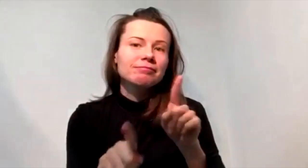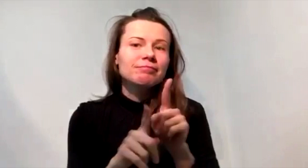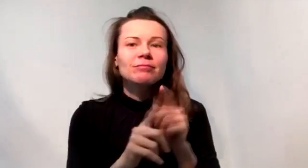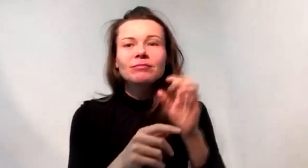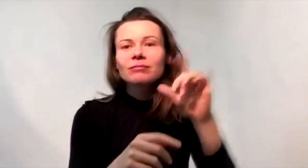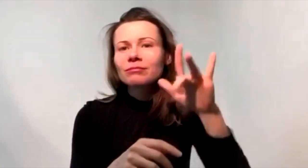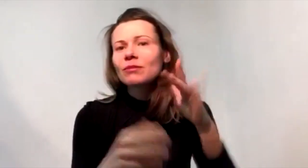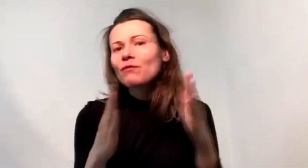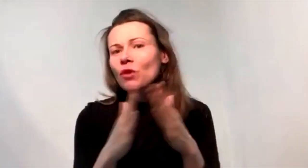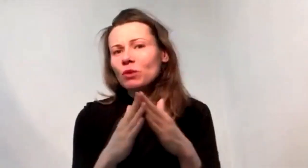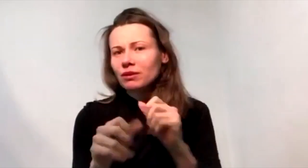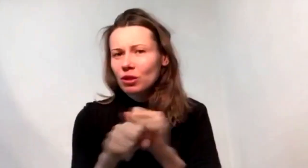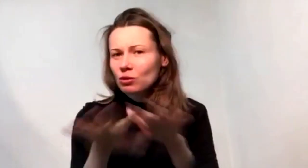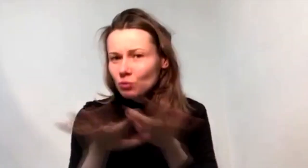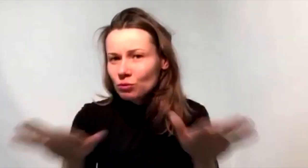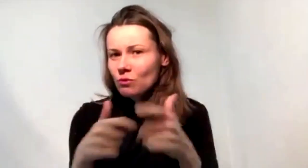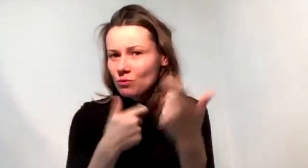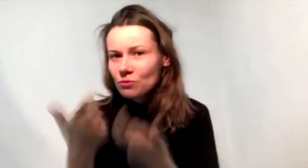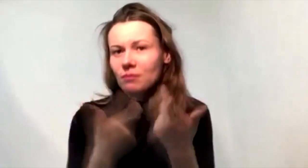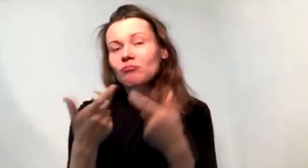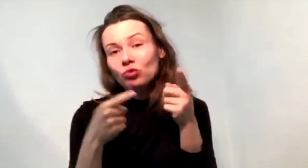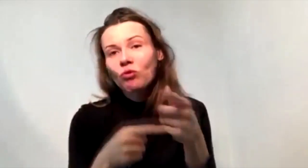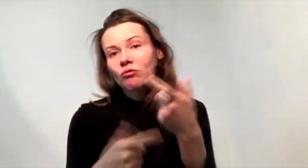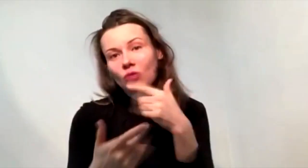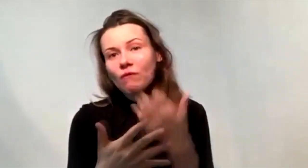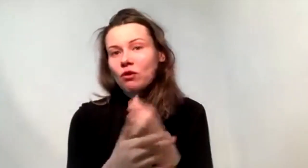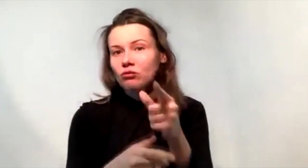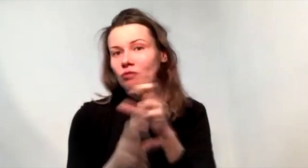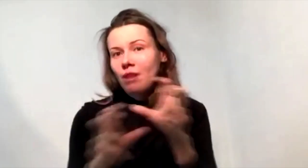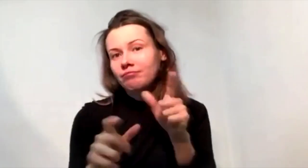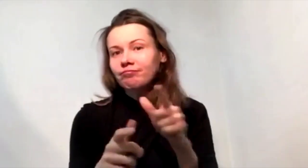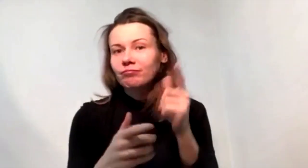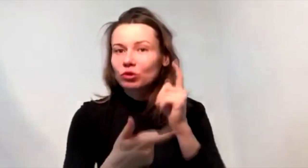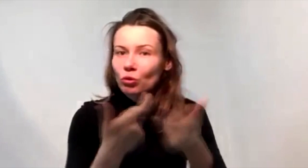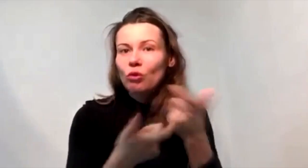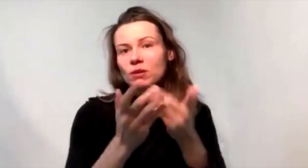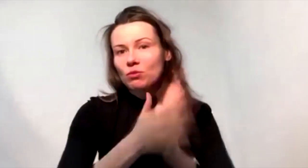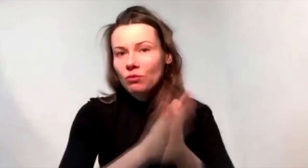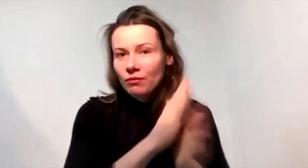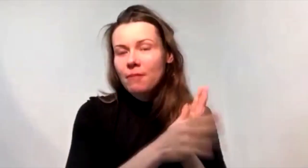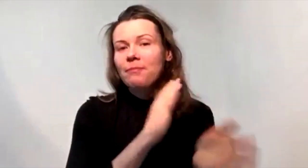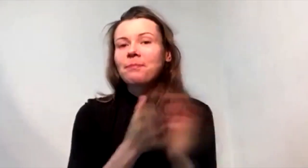W domu jest dużo rzeczy do zrobienia, więc wykorzystuję ten czas na to, np. sprzątam.